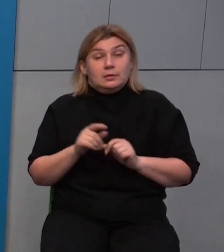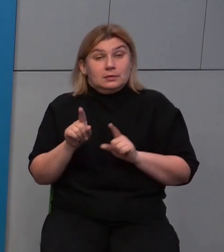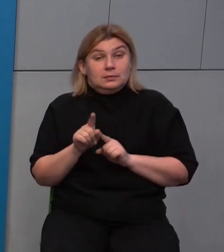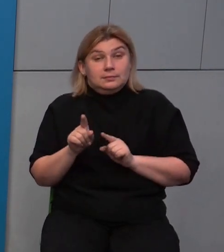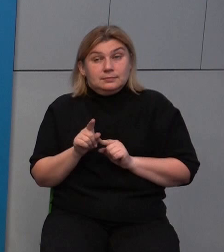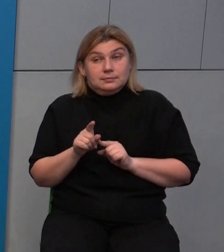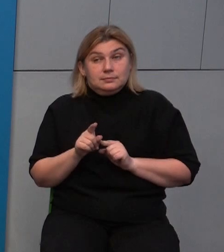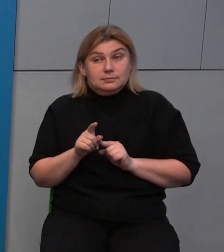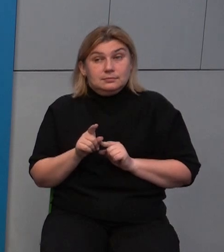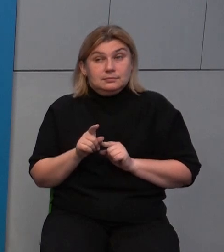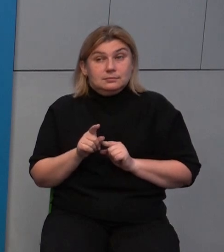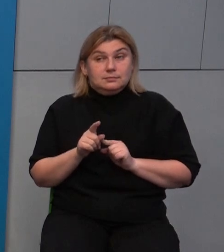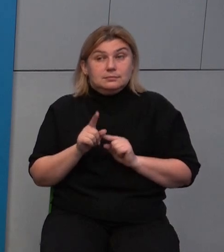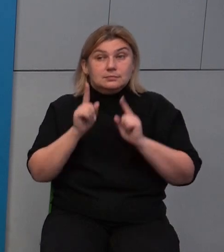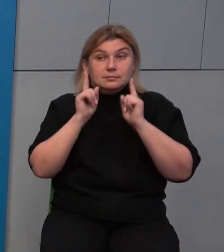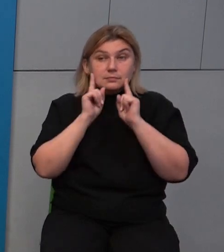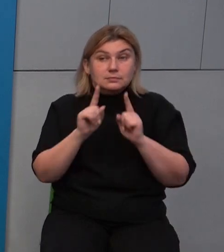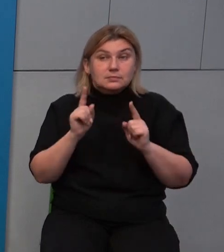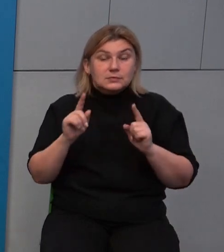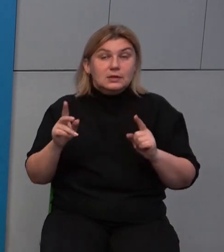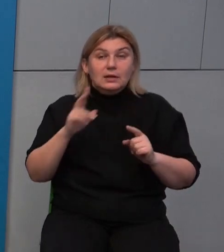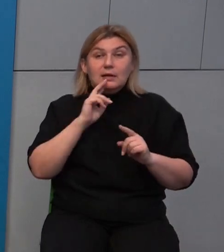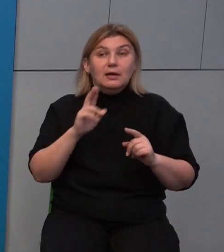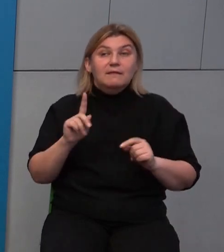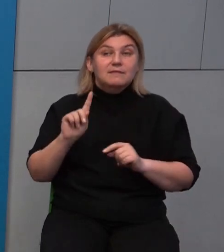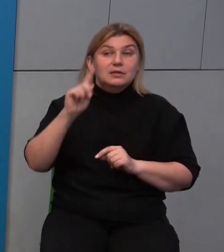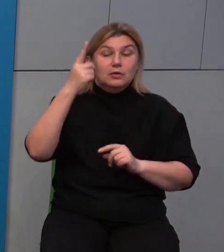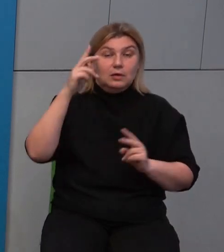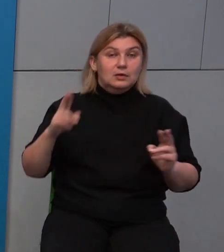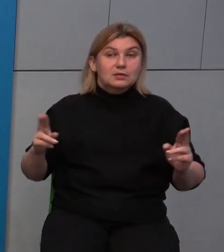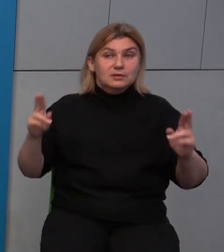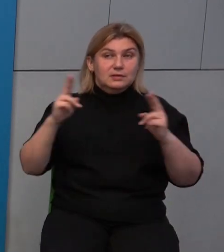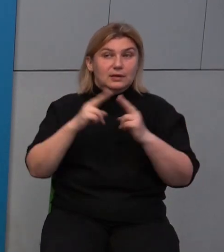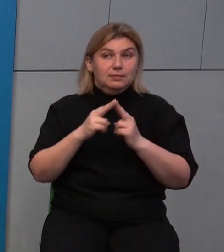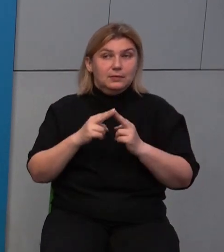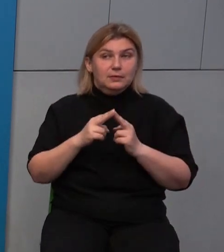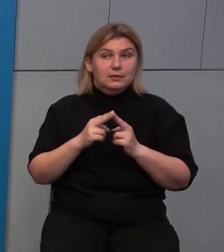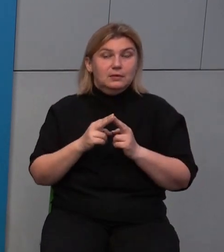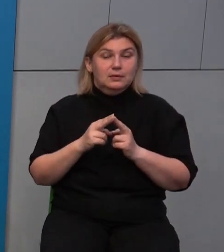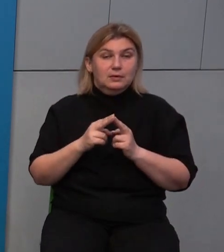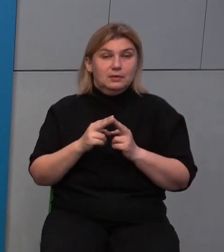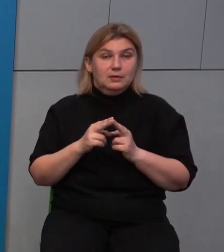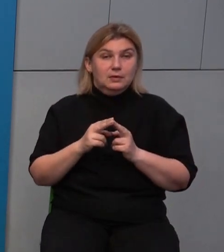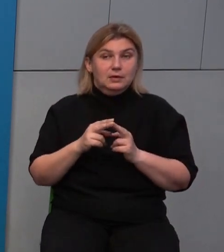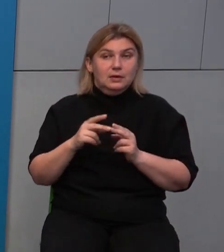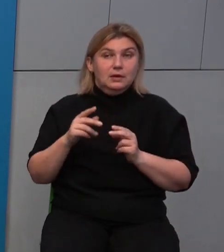że tak naprawdę w "Wysokim Zamku", kiedy ja chodziłam z "Wysokim Zamkiem" pod ręką po Lwowie,